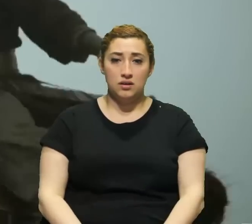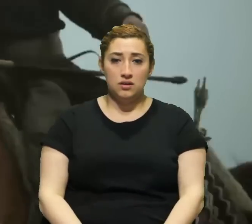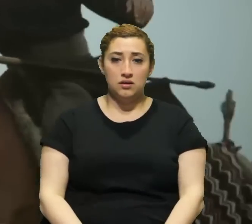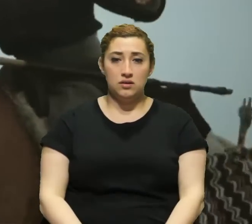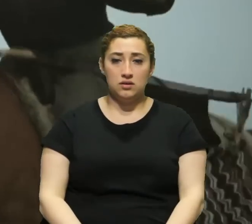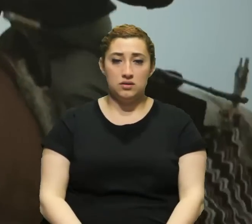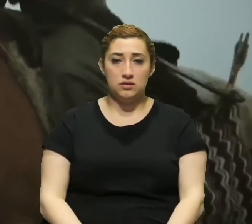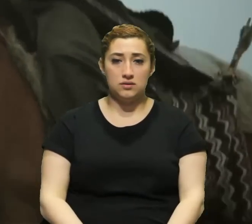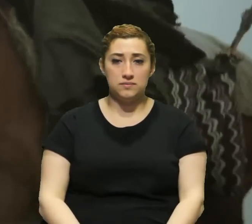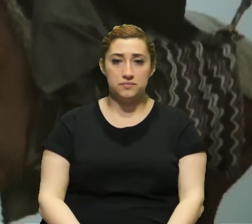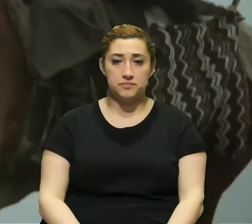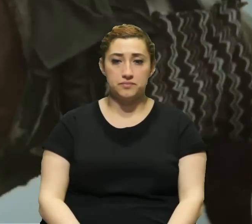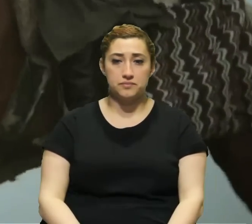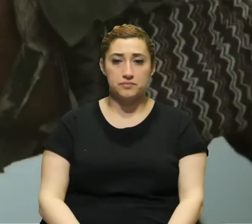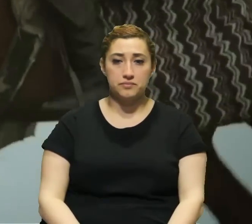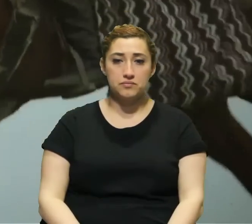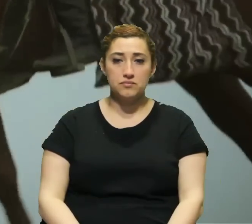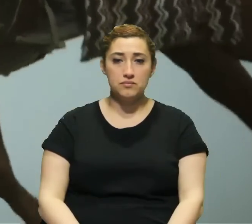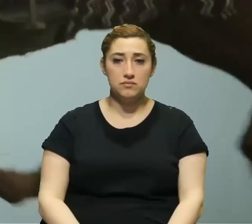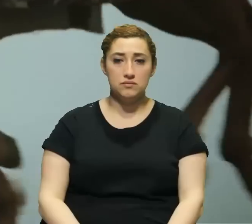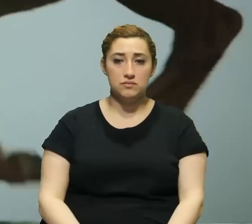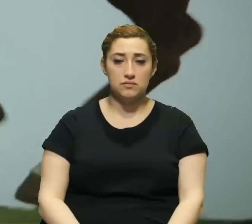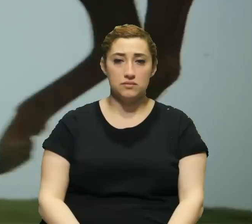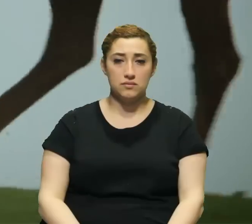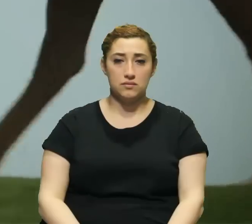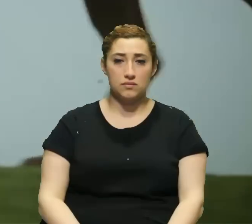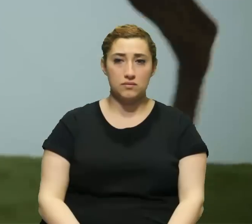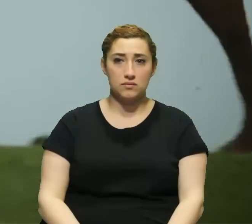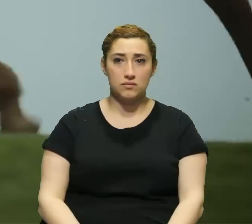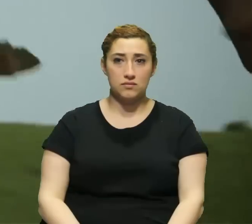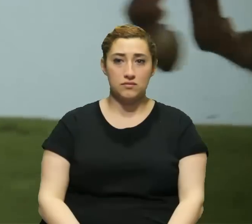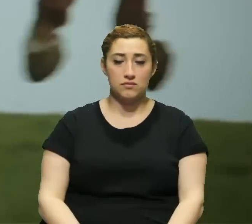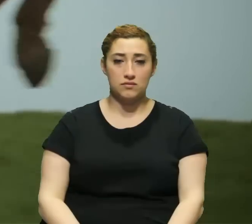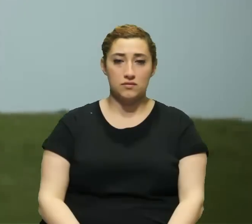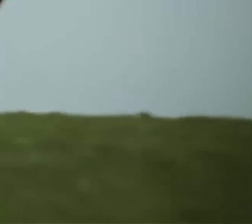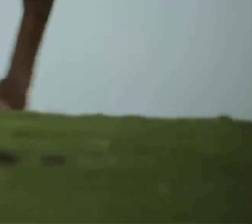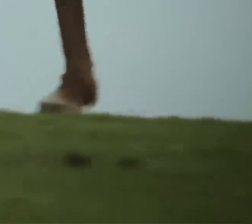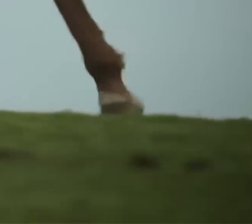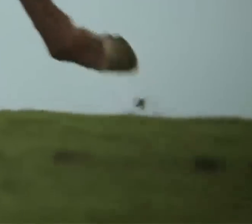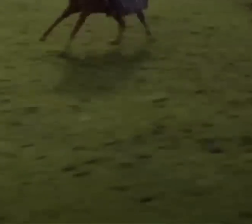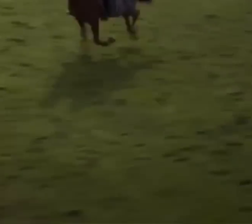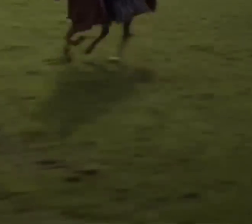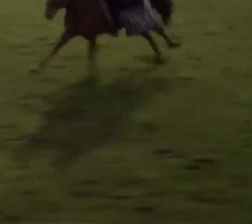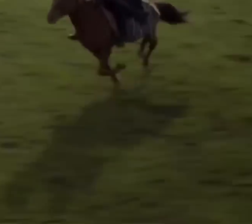(At kişneme sesi) (Müzik - Gerilim)